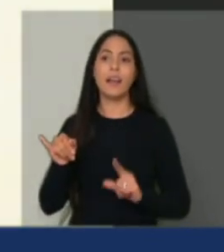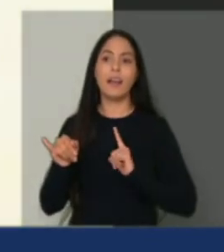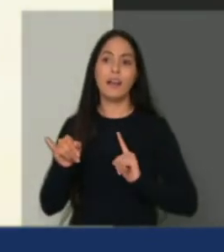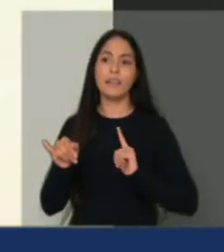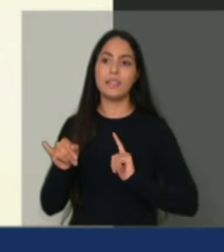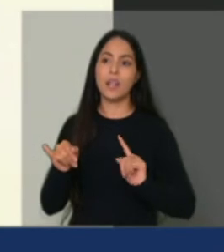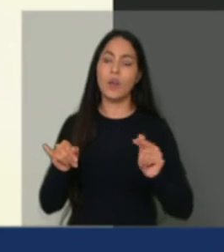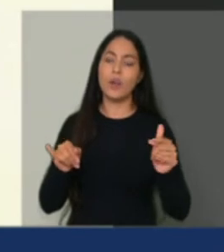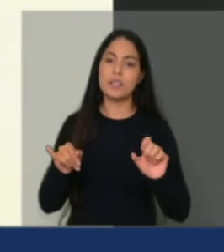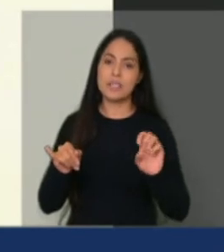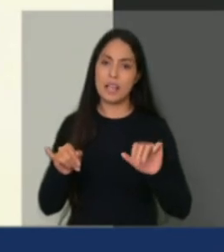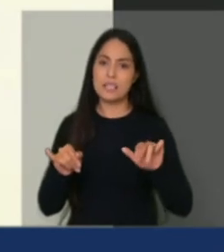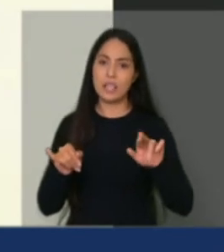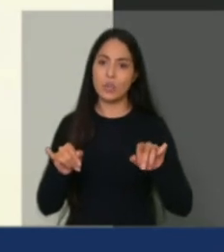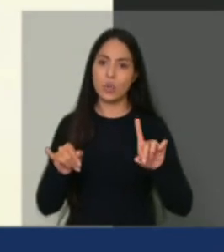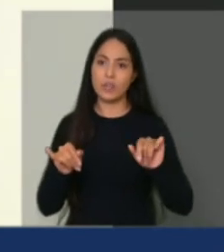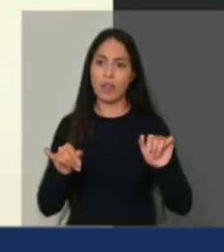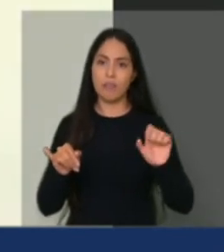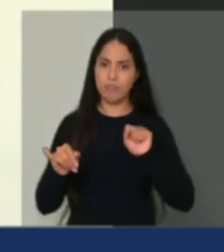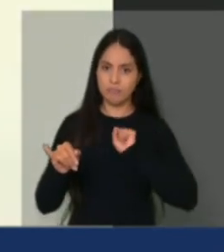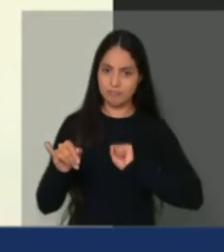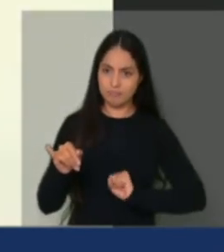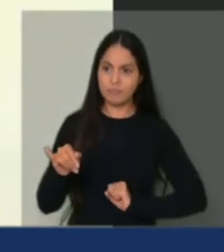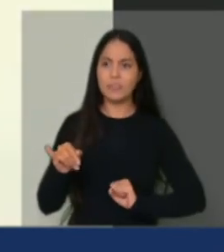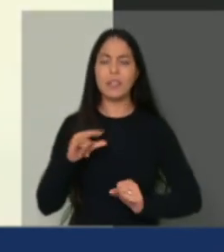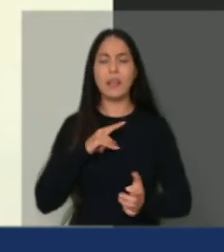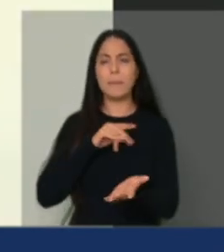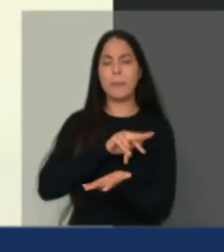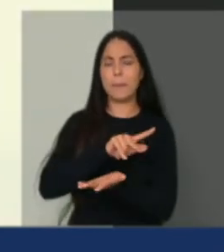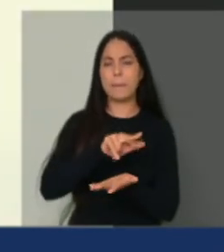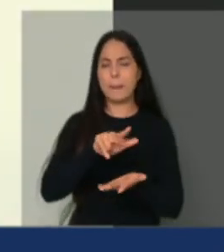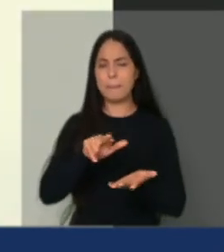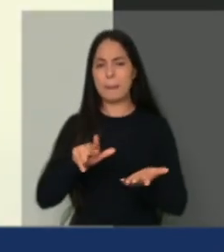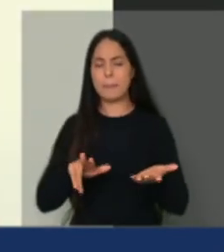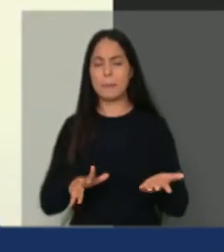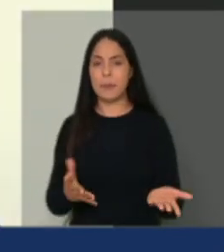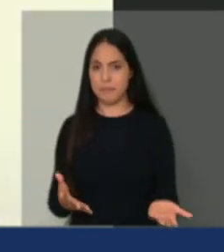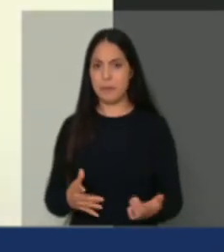E DIA DOS PAIS, E POR QUE EU QUERO TRAZER, PRESIDENTE? PORQUE... É , ENSINADO PELO